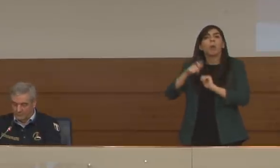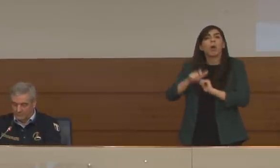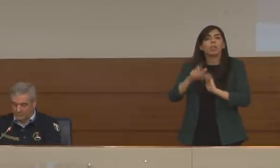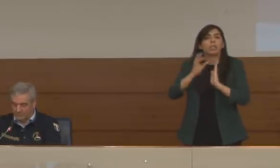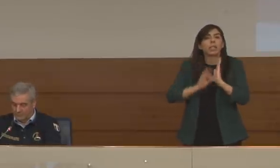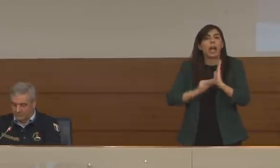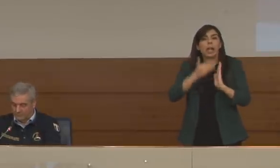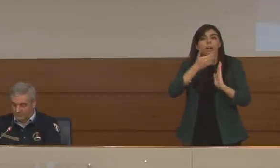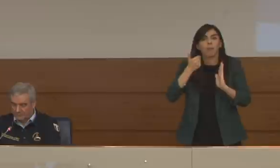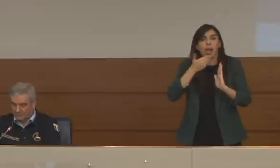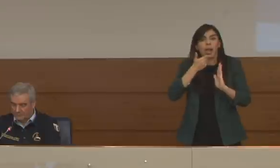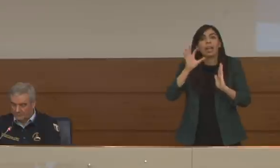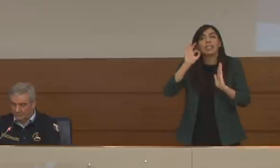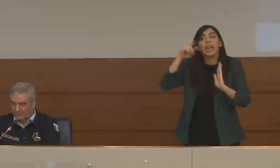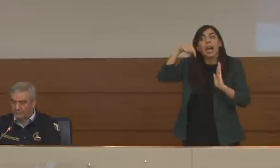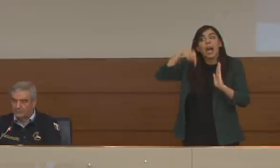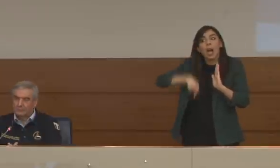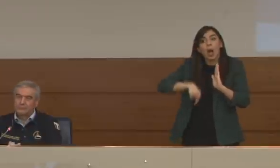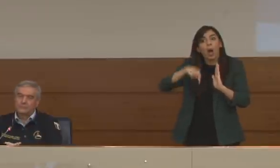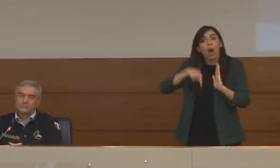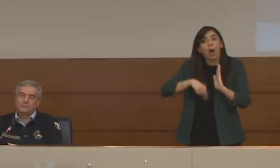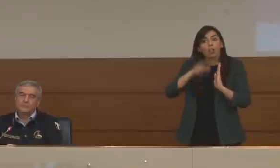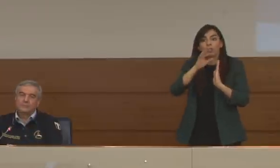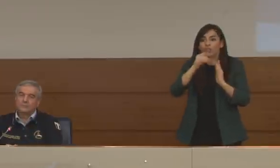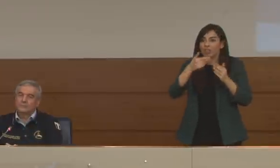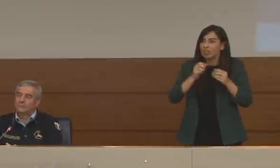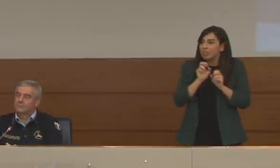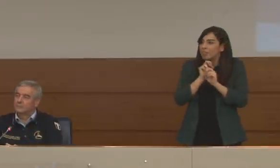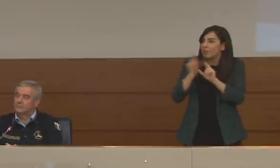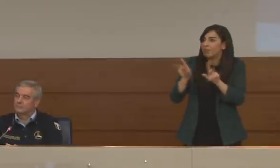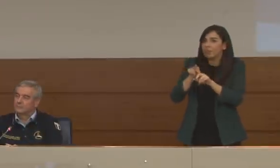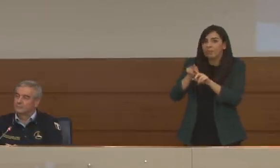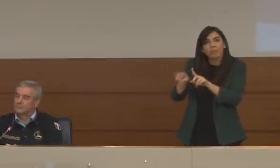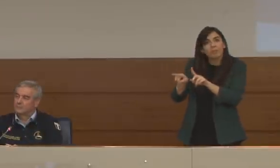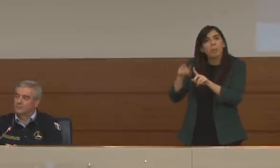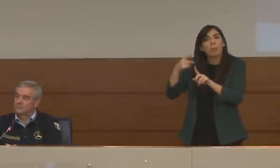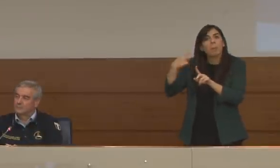oggi, non terrebbe conto di quello che succederà da oggi al 13. Quindi dovrà